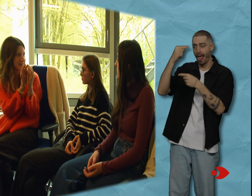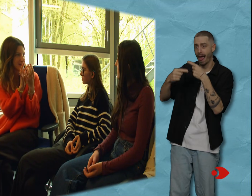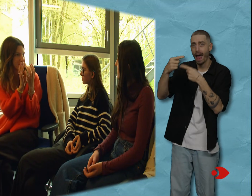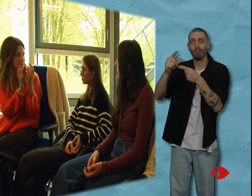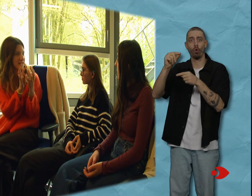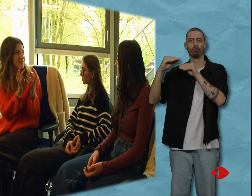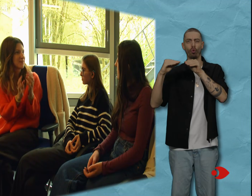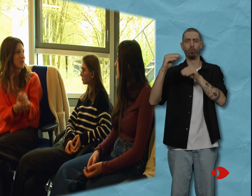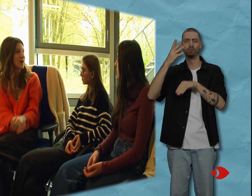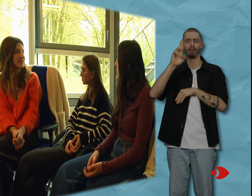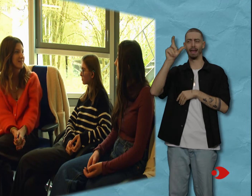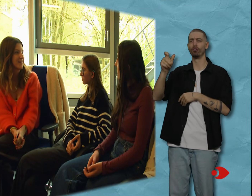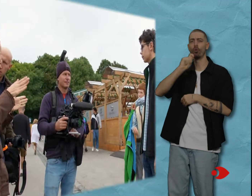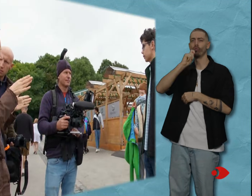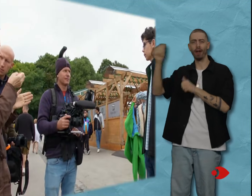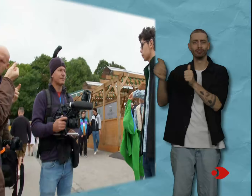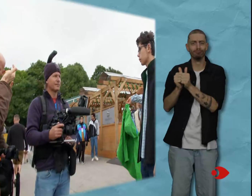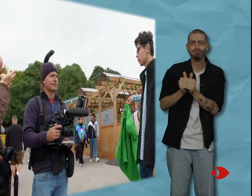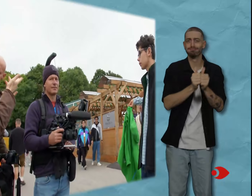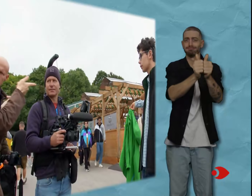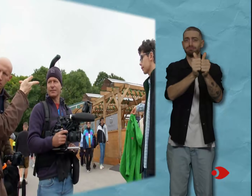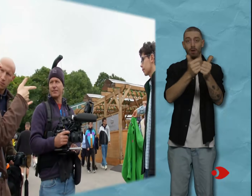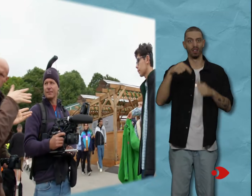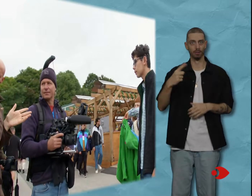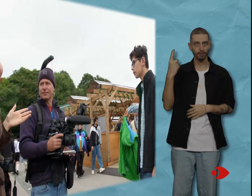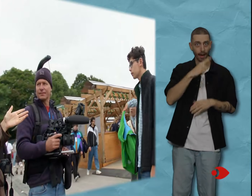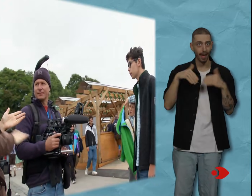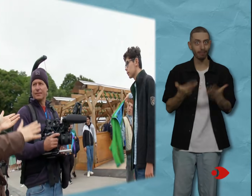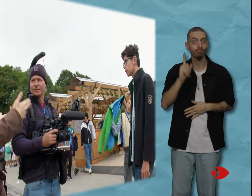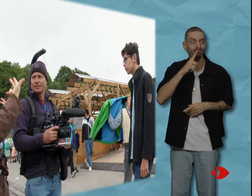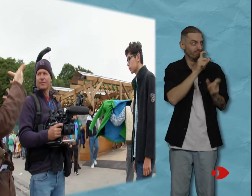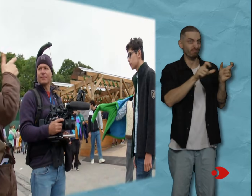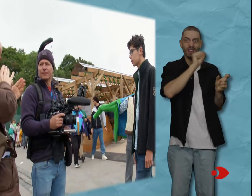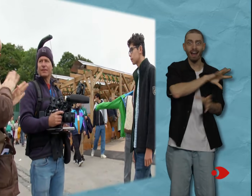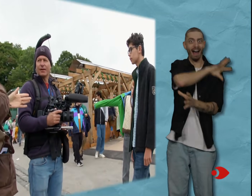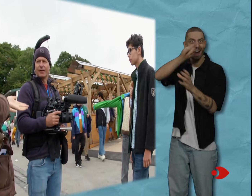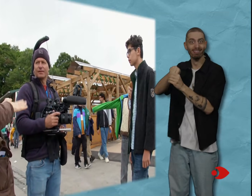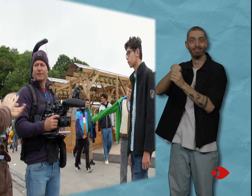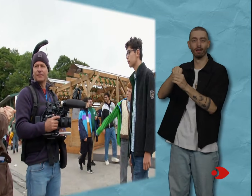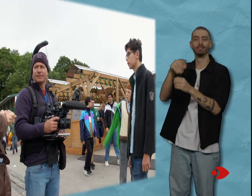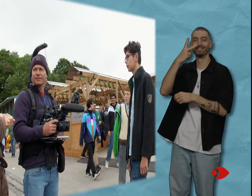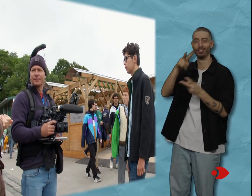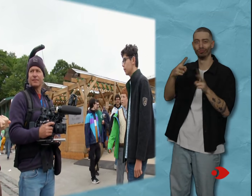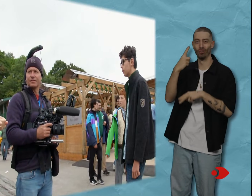Dabei werden sie von erfahrenen BR-Journalist:innen begleitet. Dieses Jahr gibt's das Angebot auch für taube Jugendliche